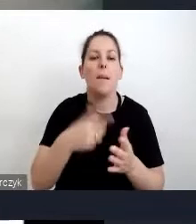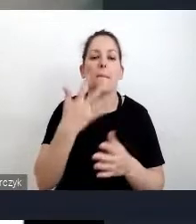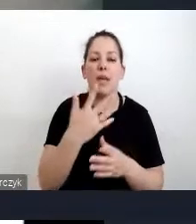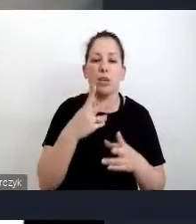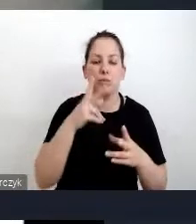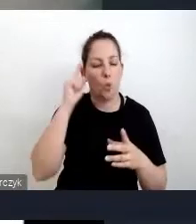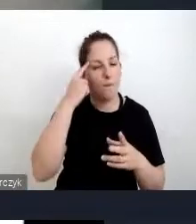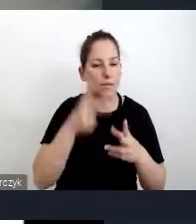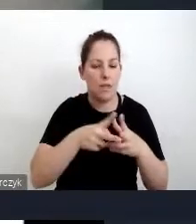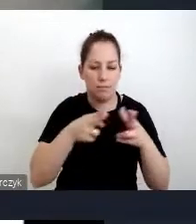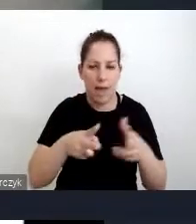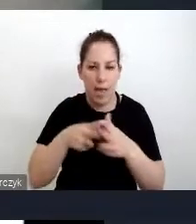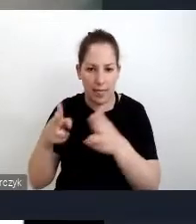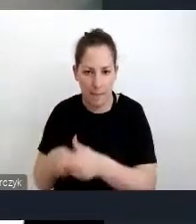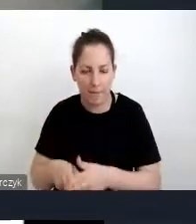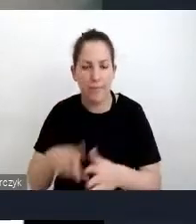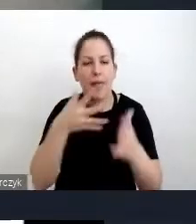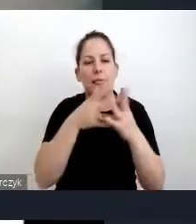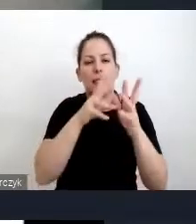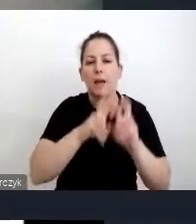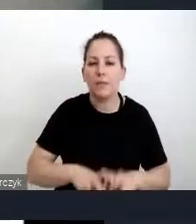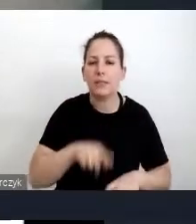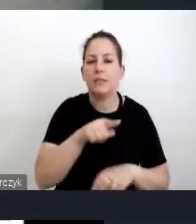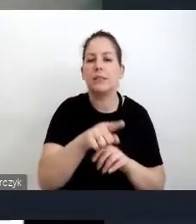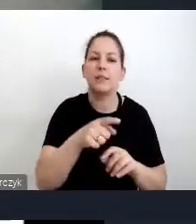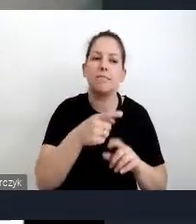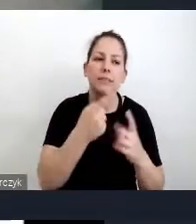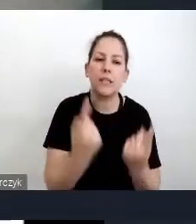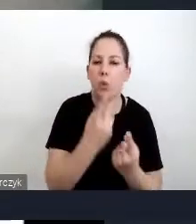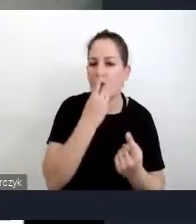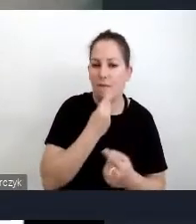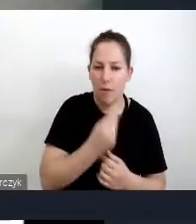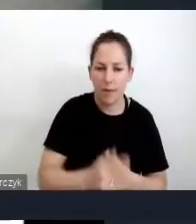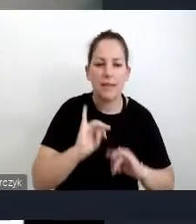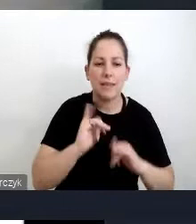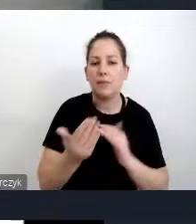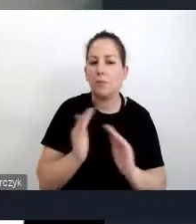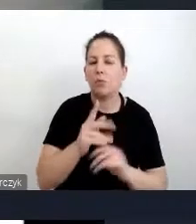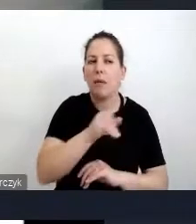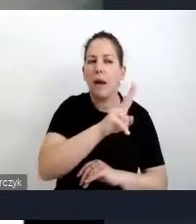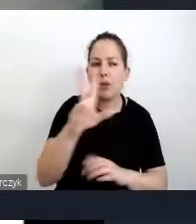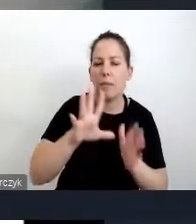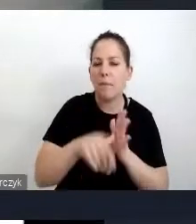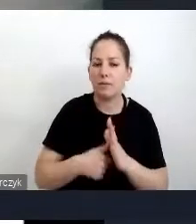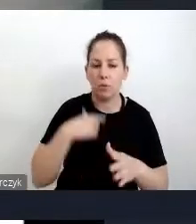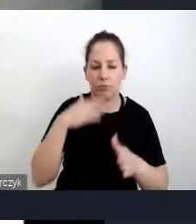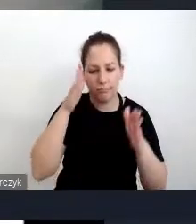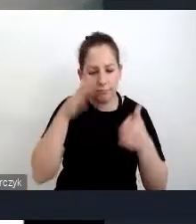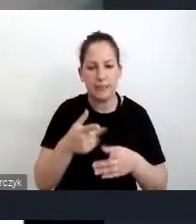rozpoczynających się od zdiagnozowania zastanej sytuacji: w jaki sposób każde miasto pracuje już nad celami SDG,